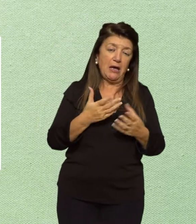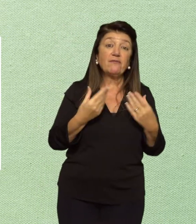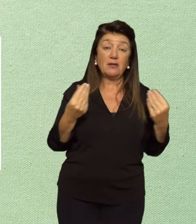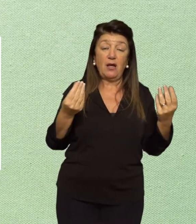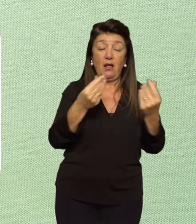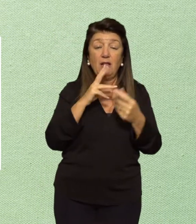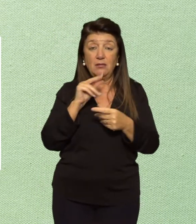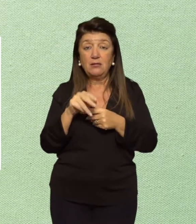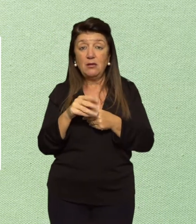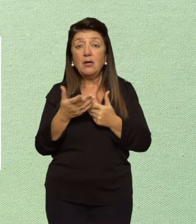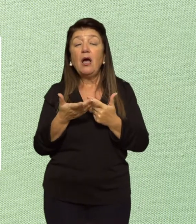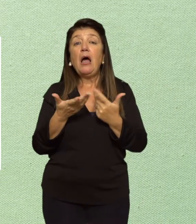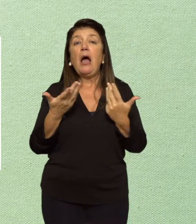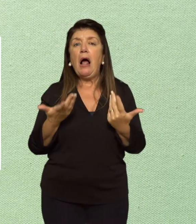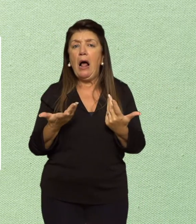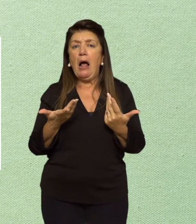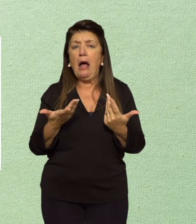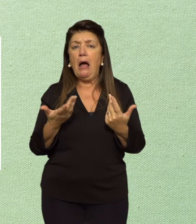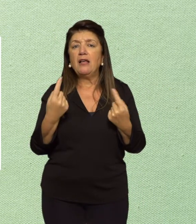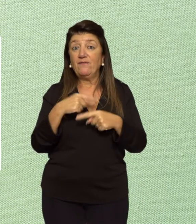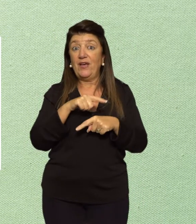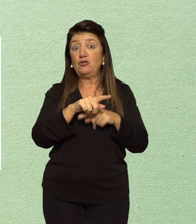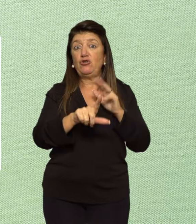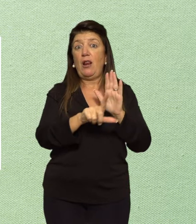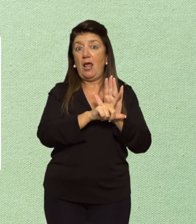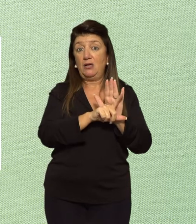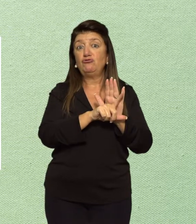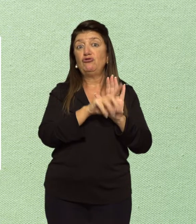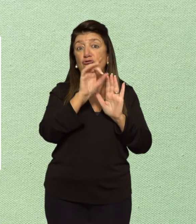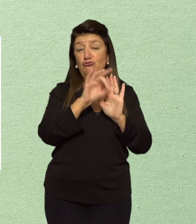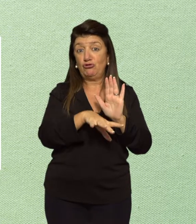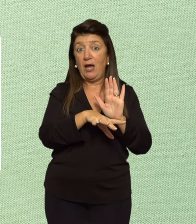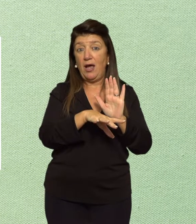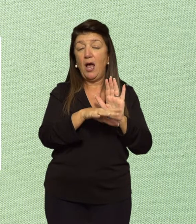Il fatto di avere una copertura legislativa secondo te comporta effettivamente che si da troppa